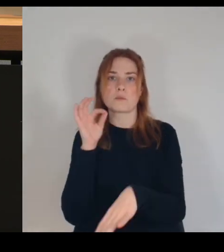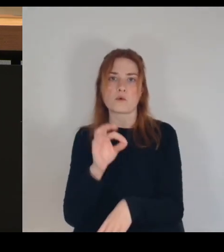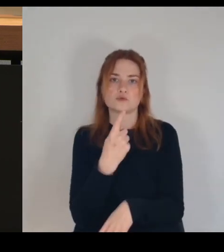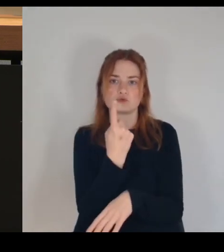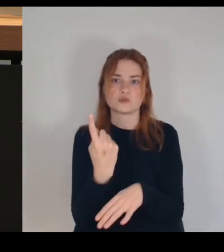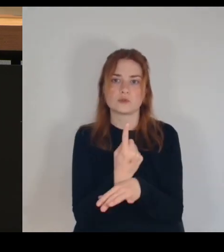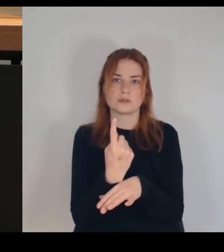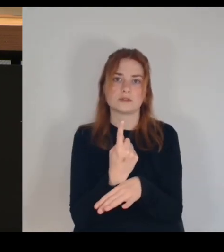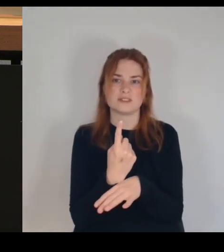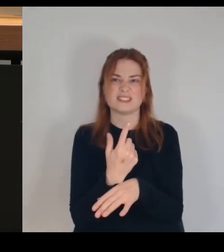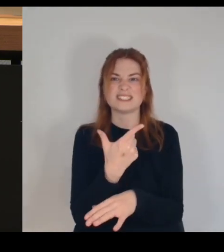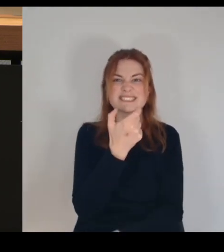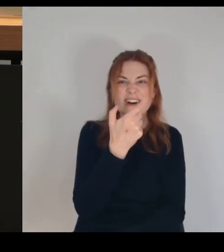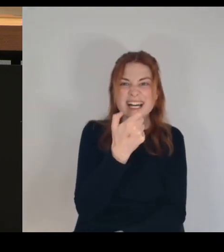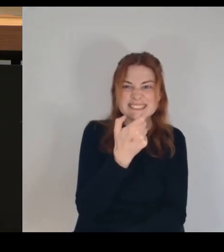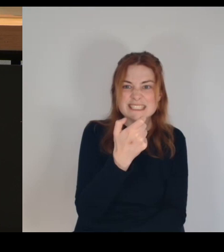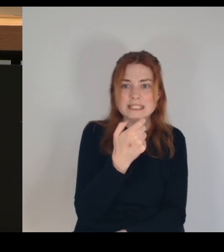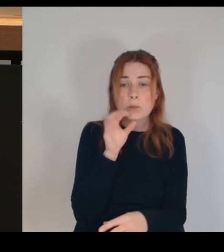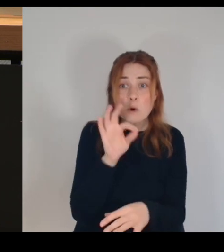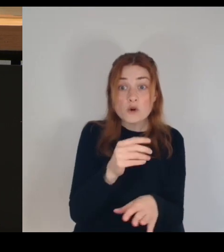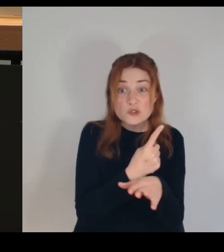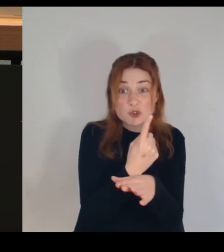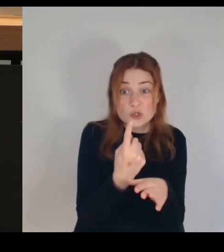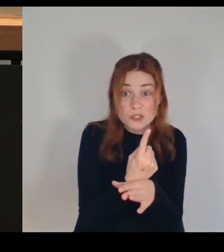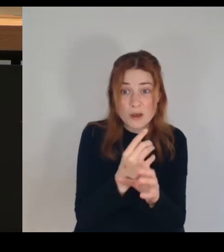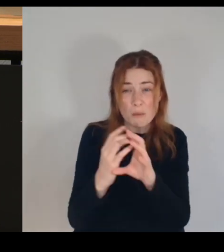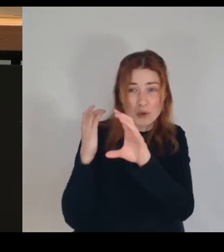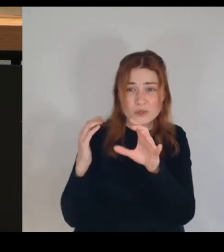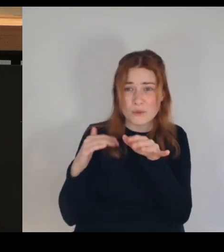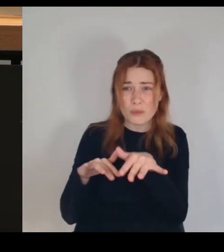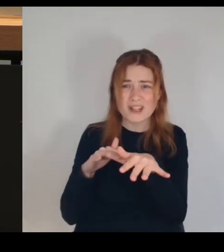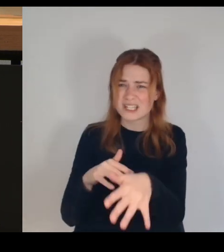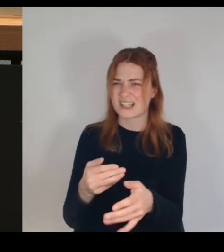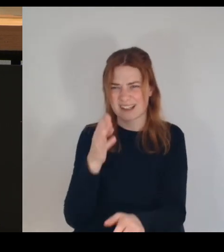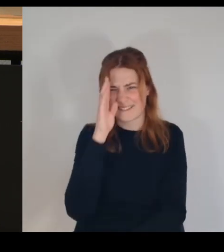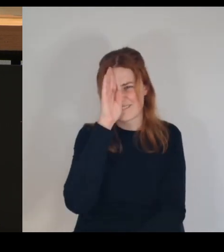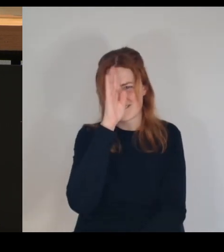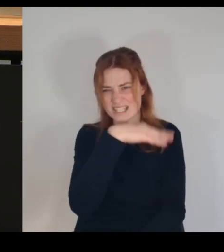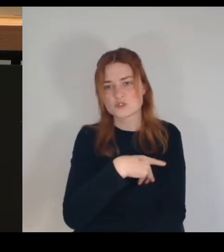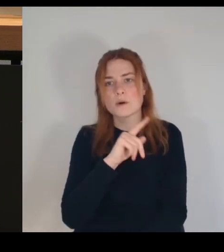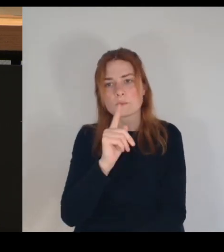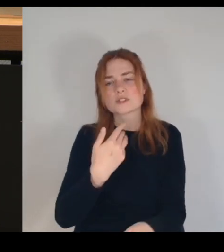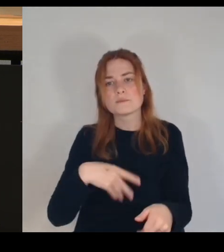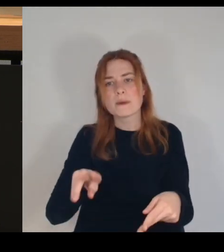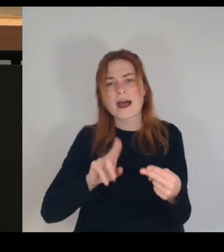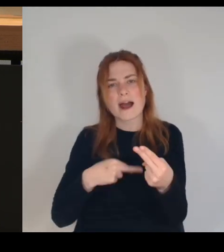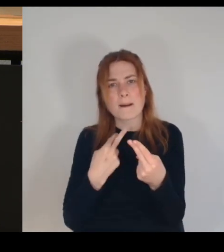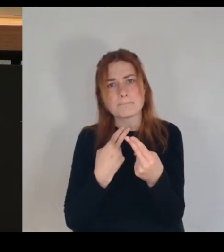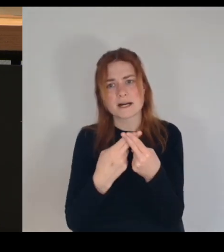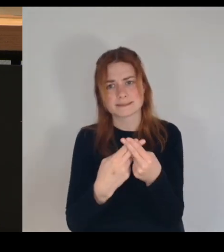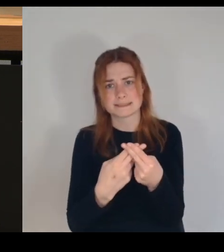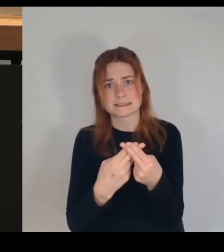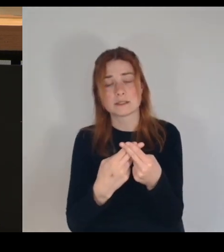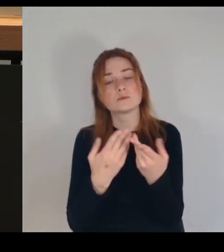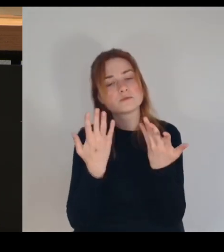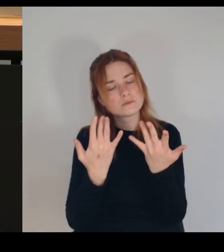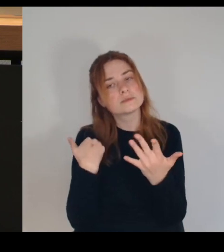Und daran arbeiten wir. Und da könnt ihr uns als Opposition bei dem Thema sehr gerne unterstützen. Vielen Dank.